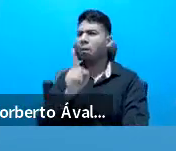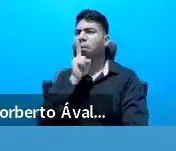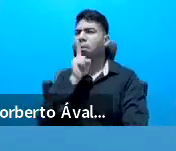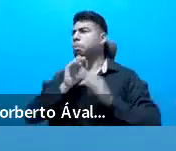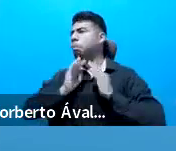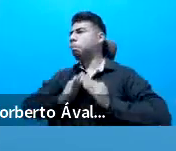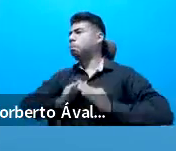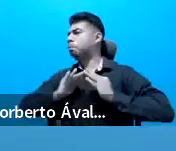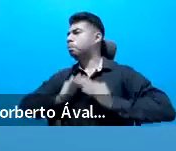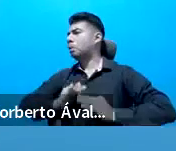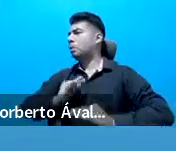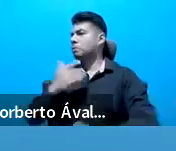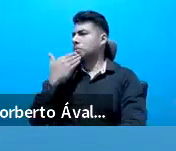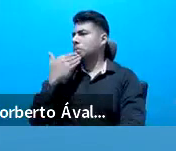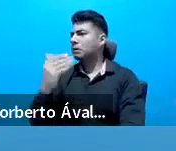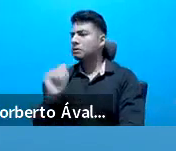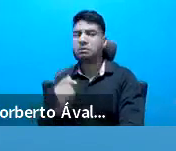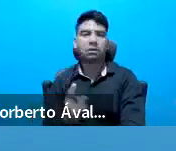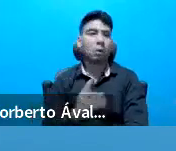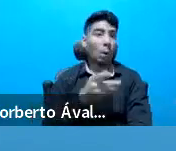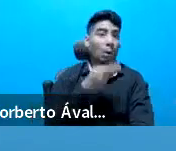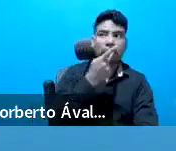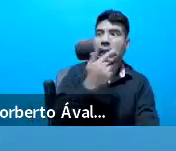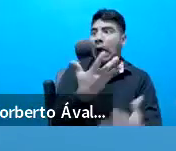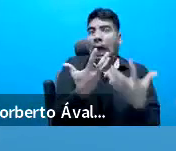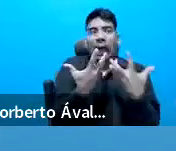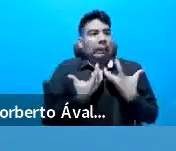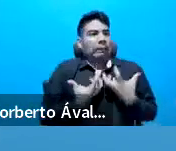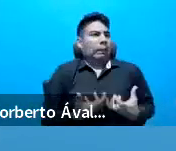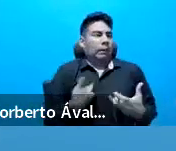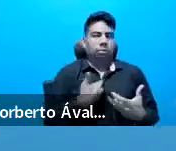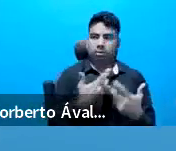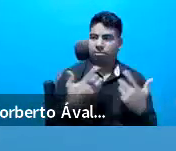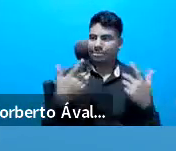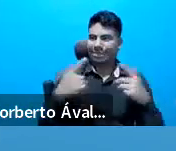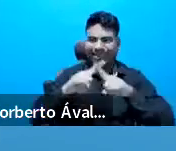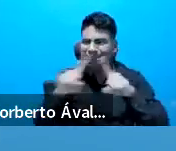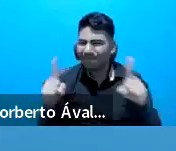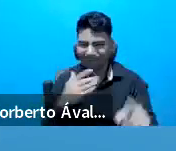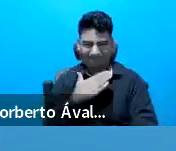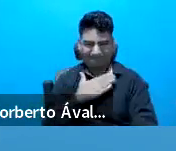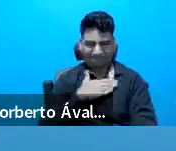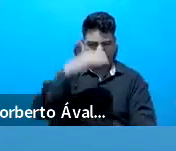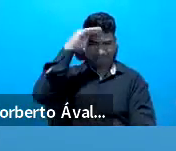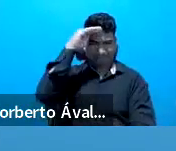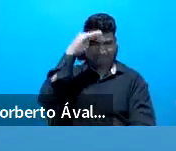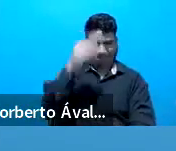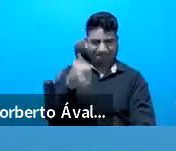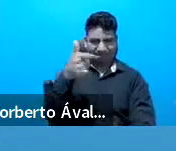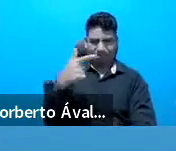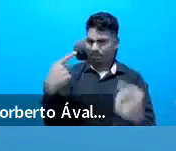, entonces pareciera ser que a veces las personas ¿verdad? No viven con No viven consecuencias y No viven consecuencias y en